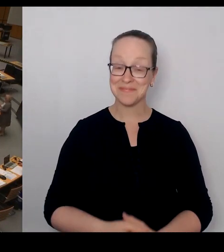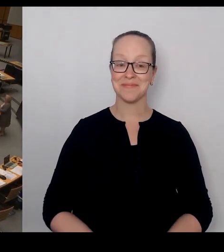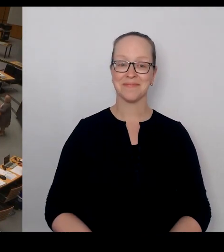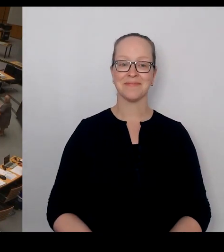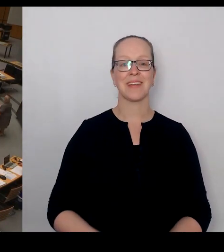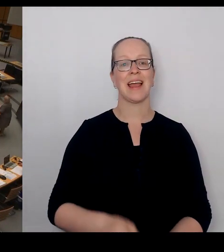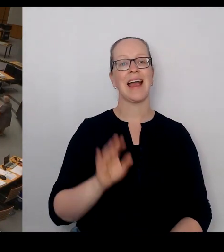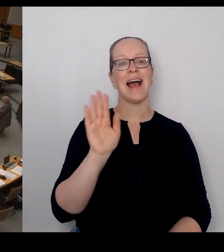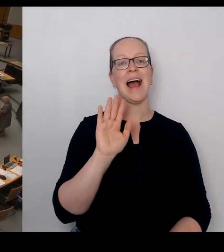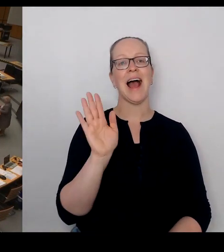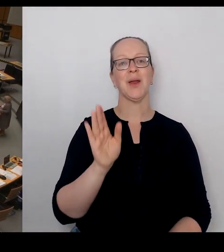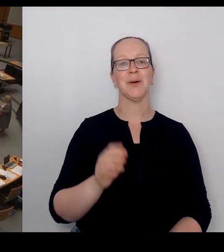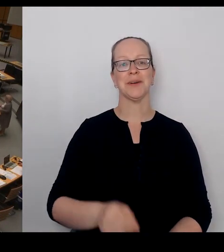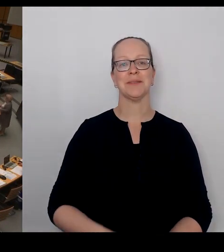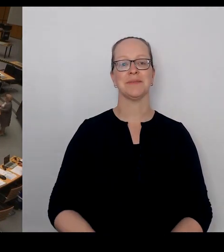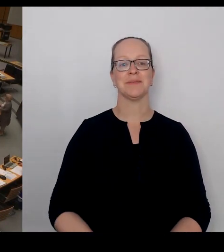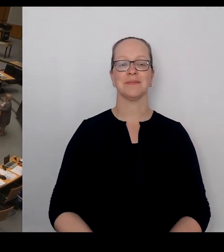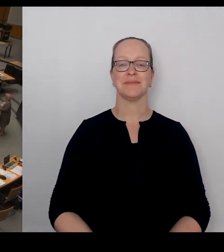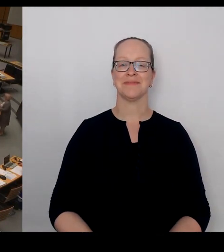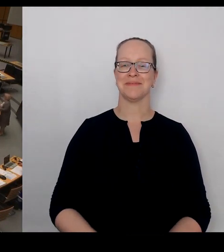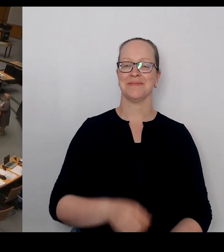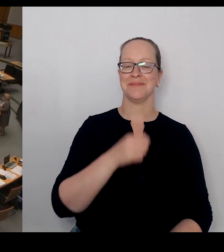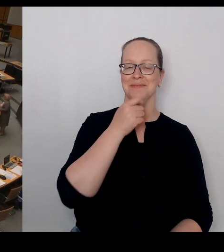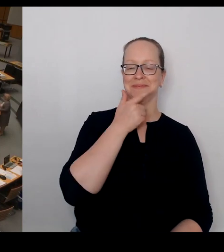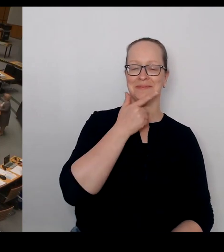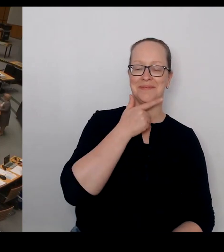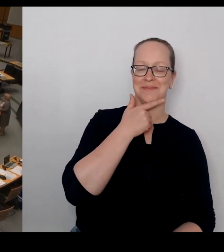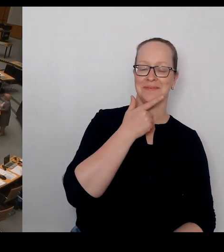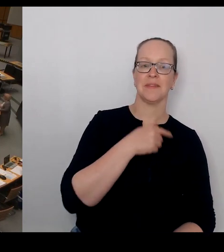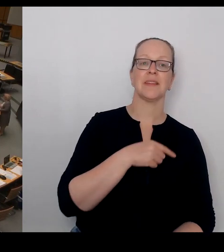Sehr geehrte Frau Präsidentin! Verehrte Kolleginnen und Kollegen!